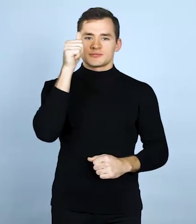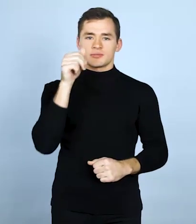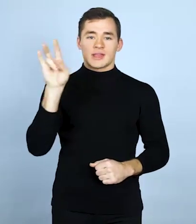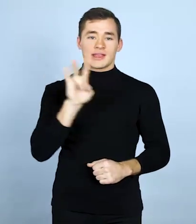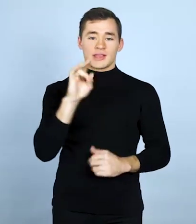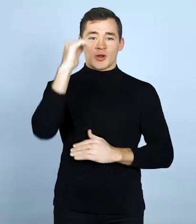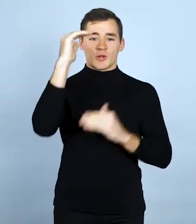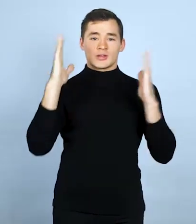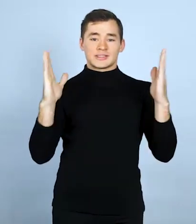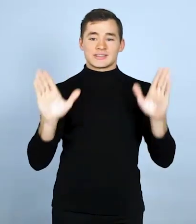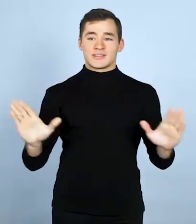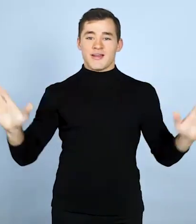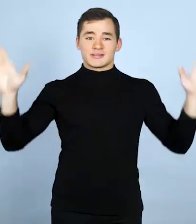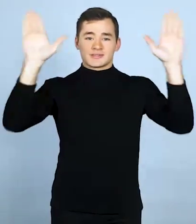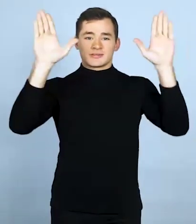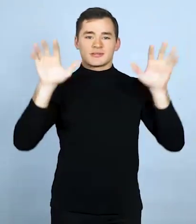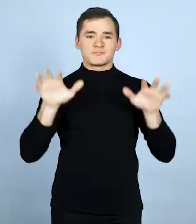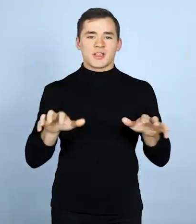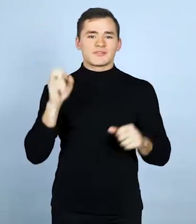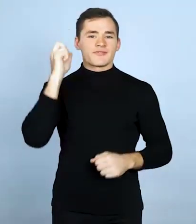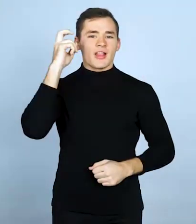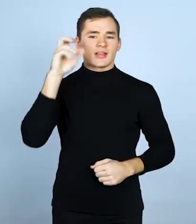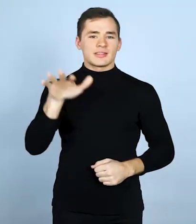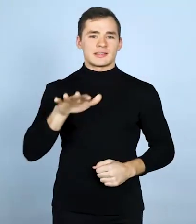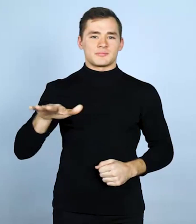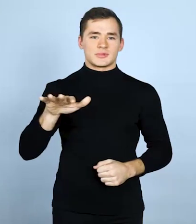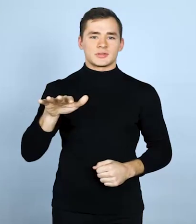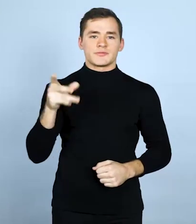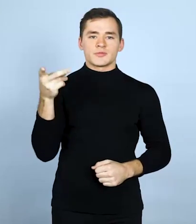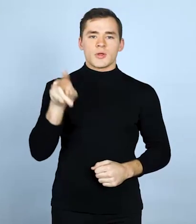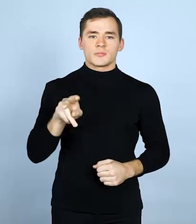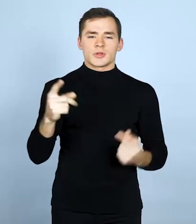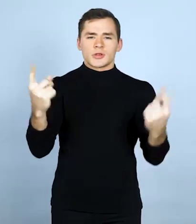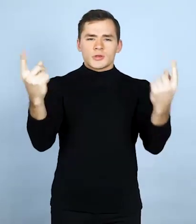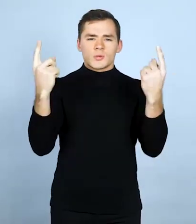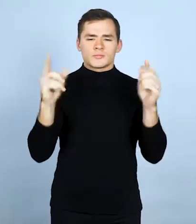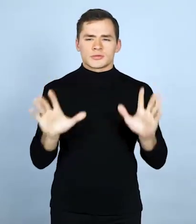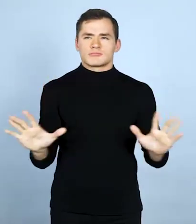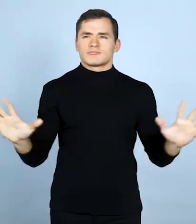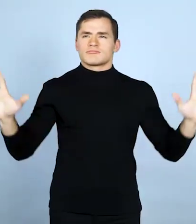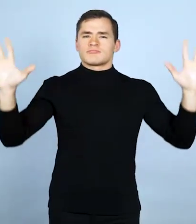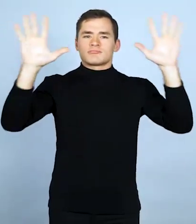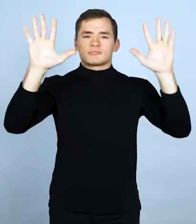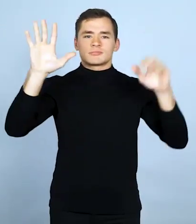Это второй из известных высоких